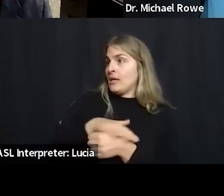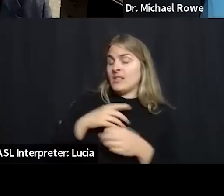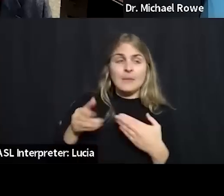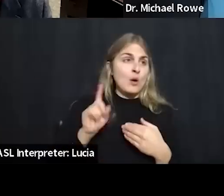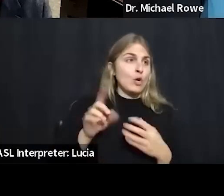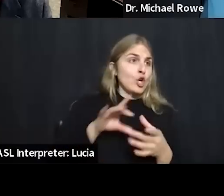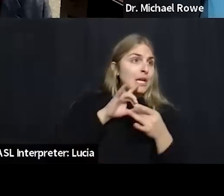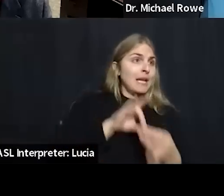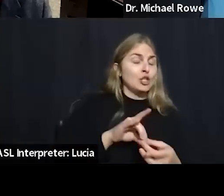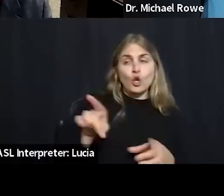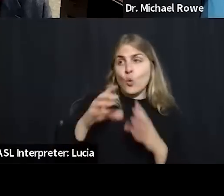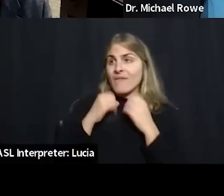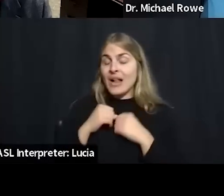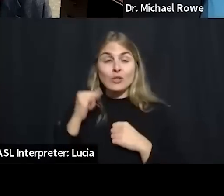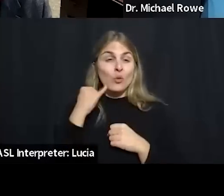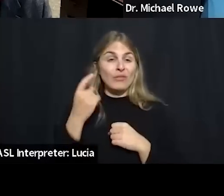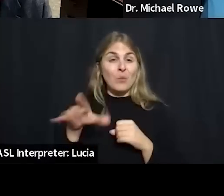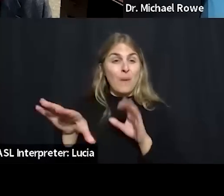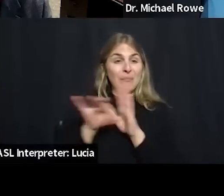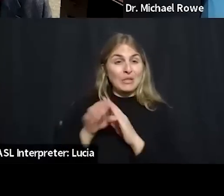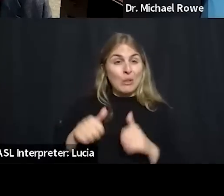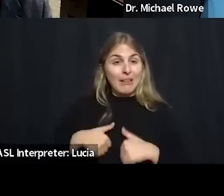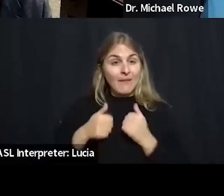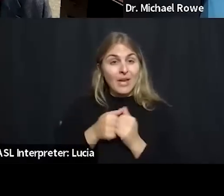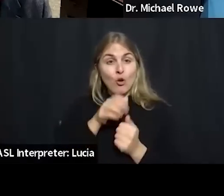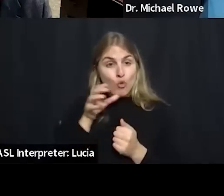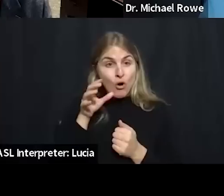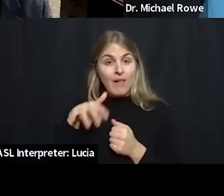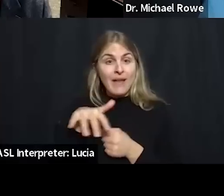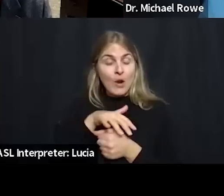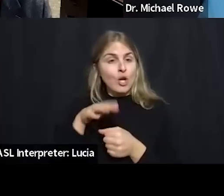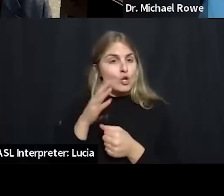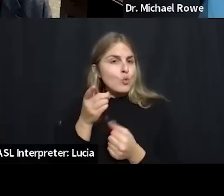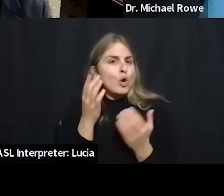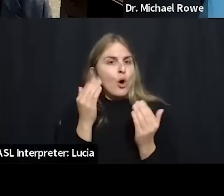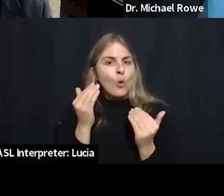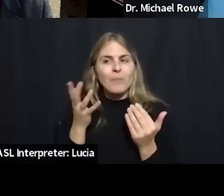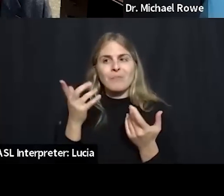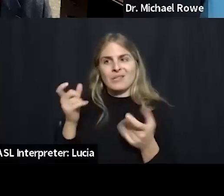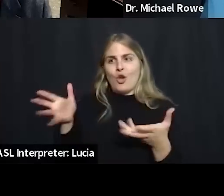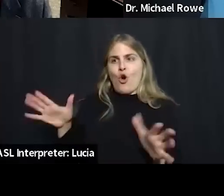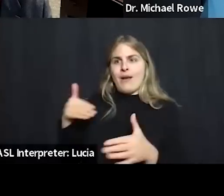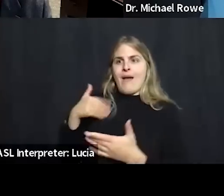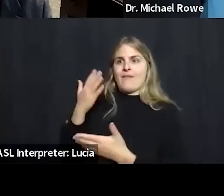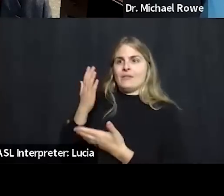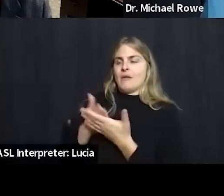Así que si alguien ha elegido vivir en el área rural, esperaría que fuera porque tienen algún tipo de conexiones existentes allí